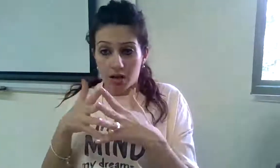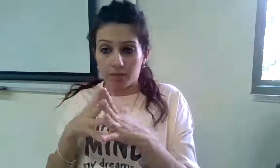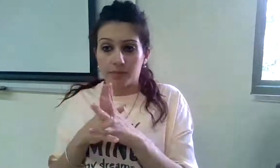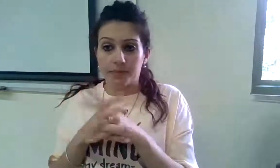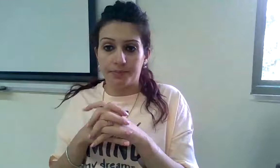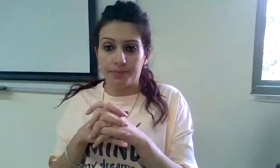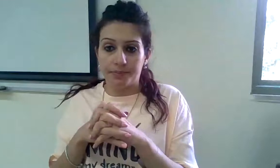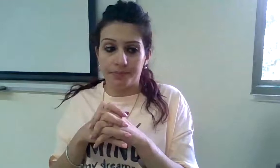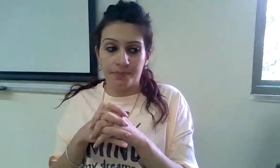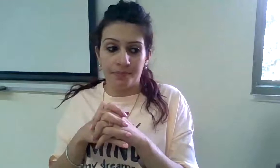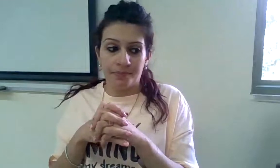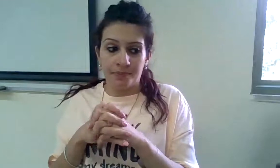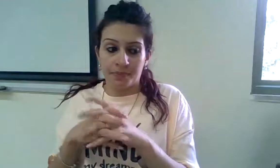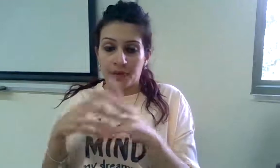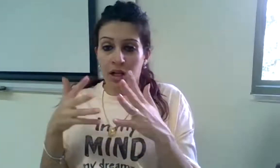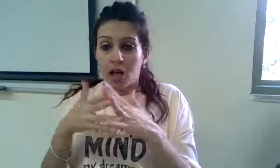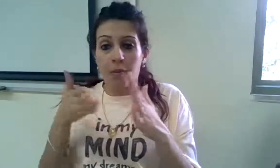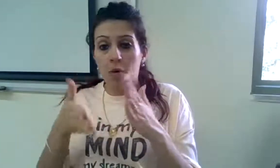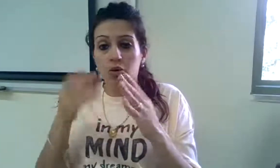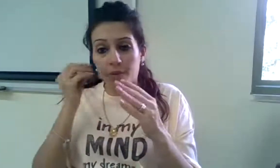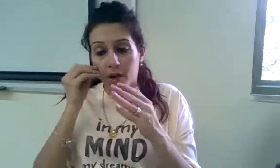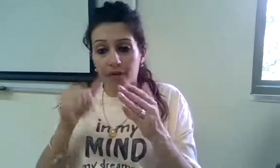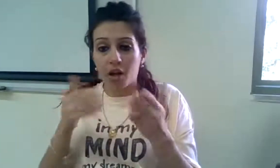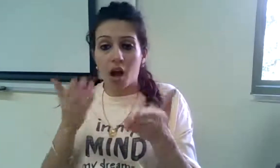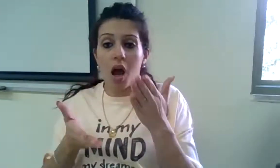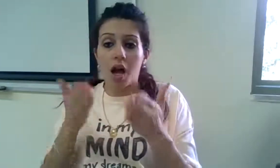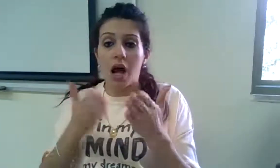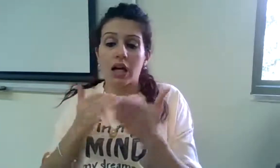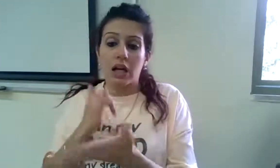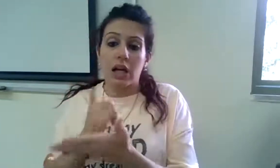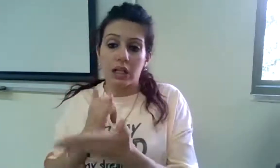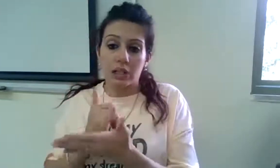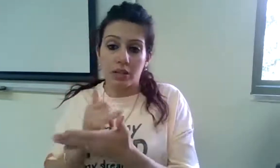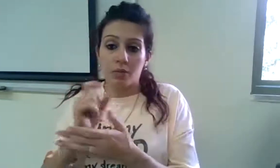حيث انك حين تشرك مدير المدرسة وحين يفهم المدير أهمية